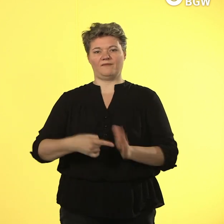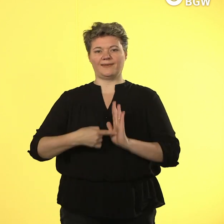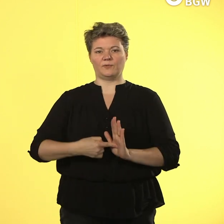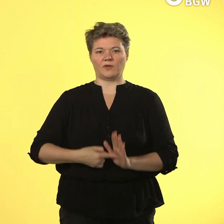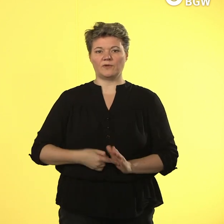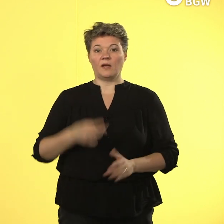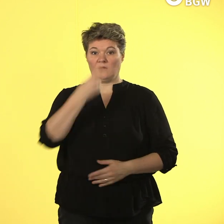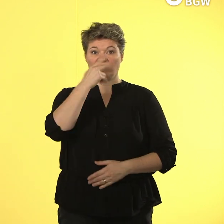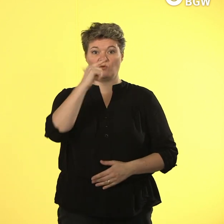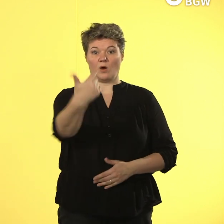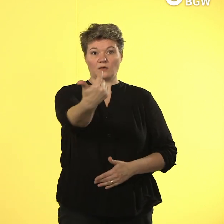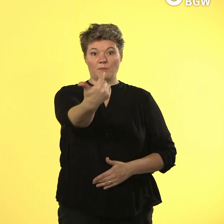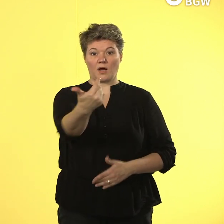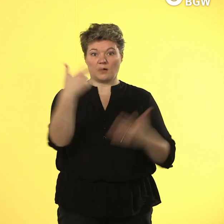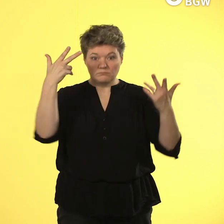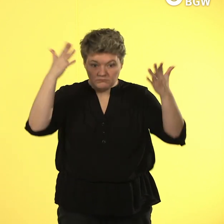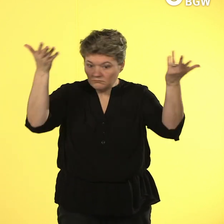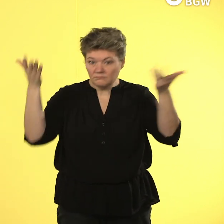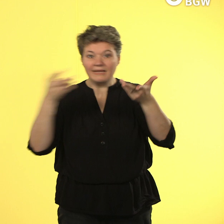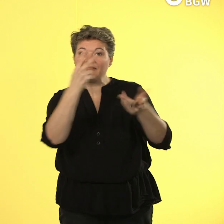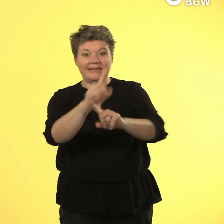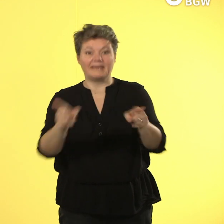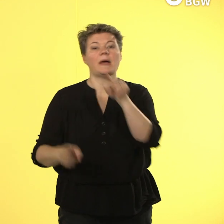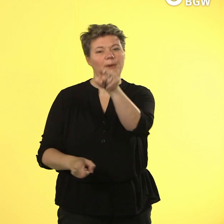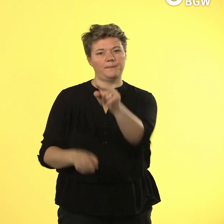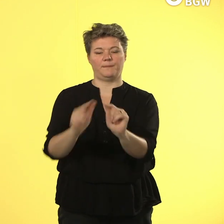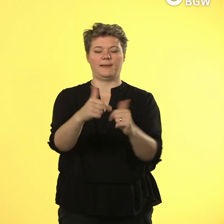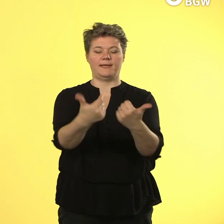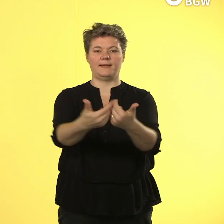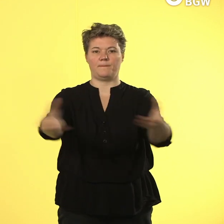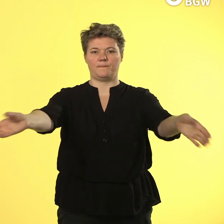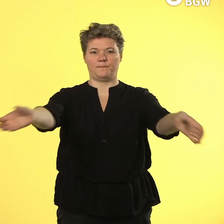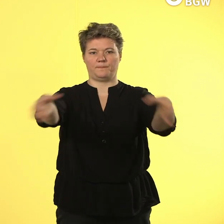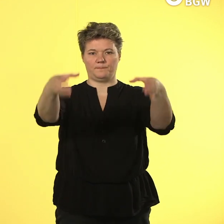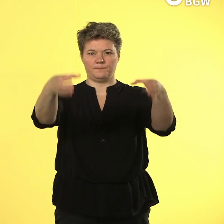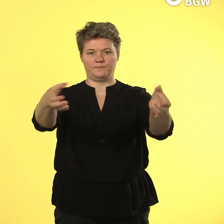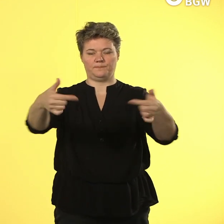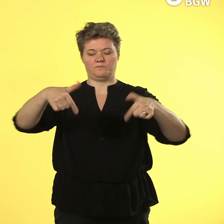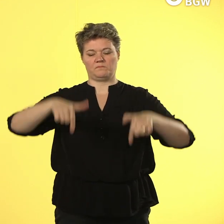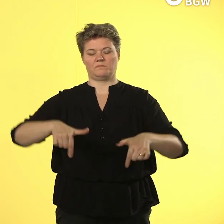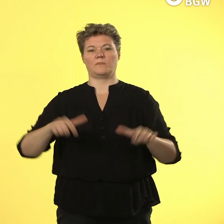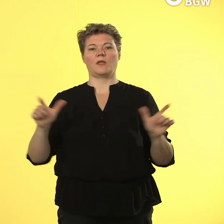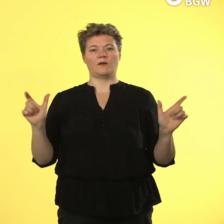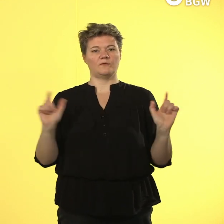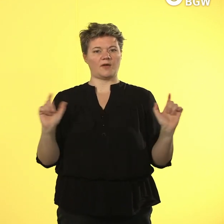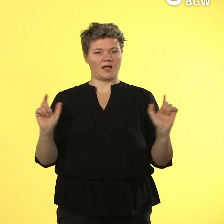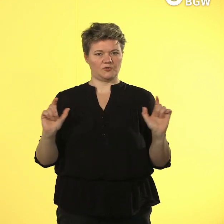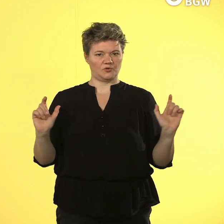und wir haben hier eine Veranstaltung. Eine einführende Veranstaltung zum Thema "Umgang mit Veränderung, Veränderungsdruck".